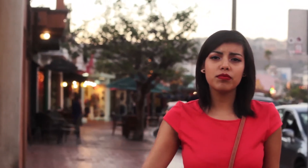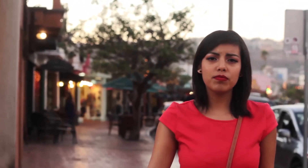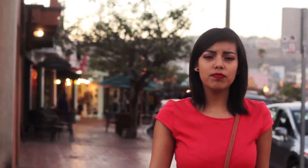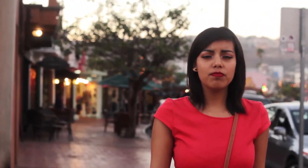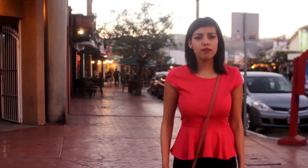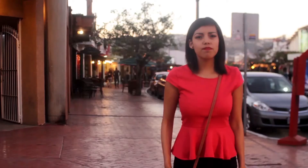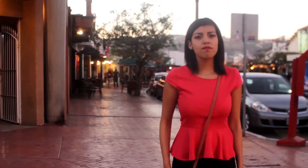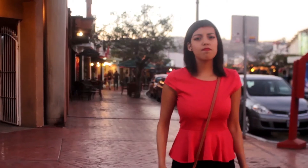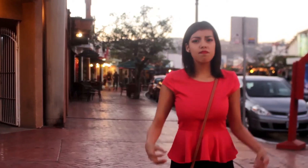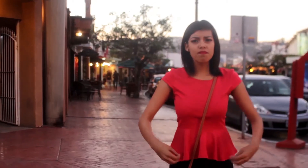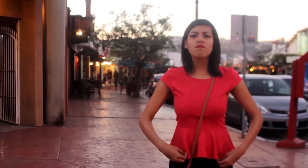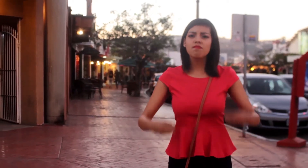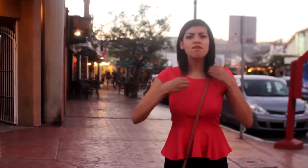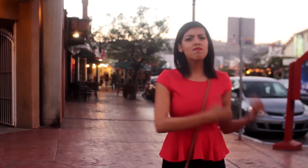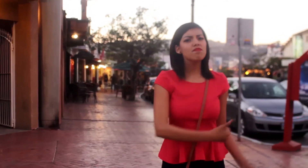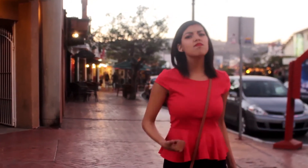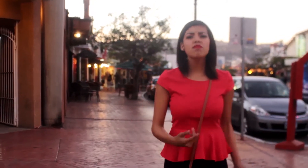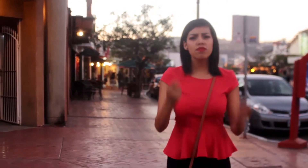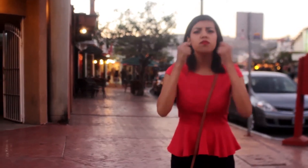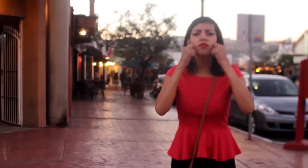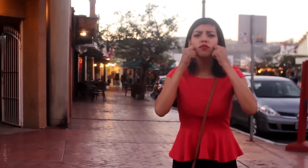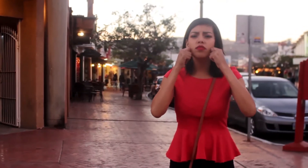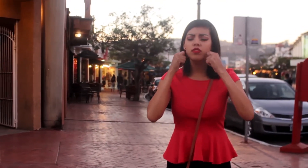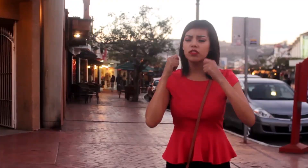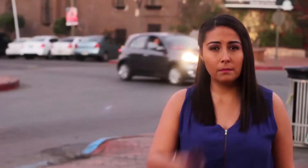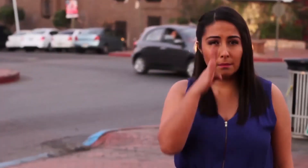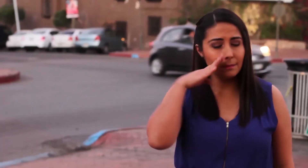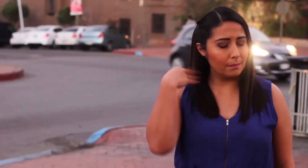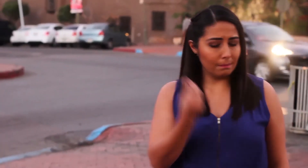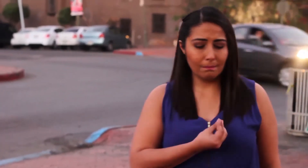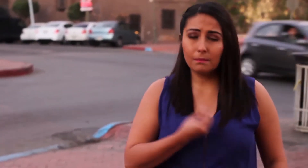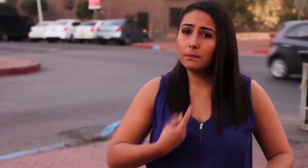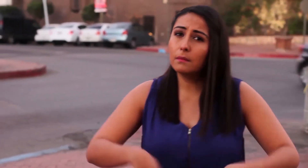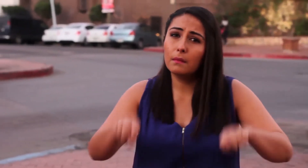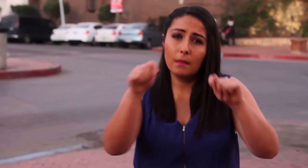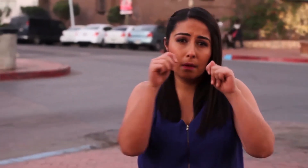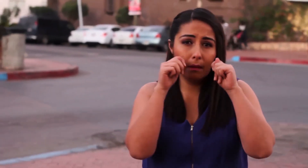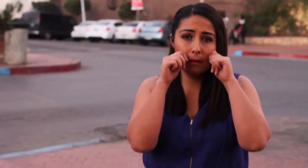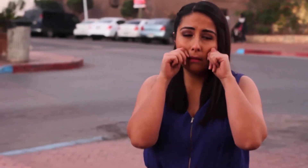aunque me cueste la vida y aunque me cueste el llanto